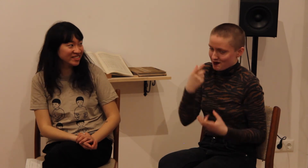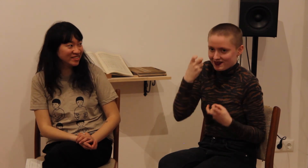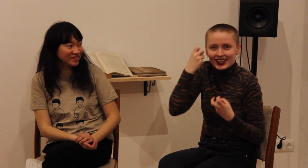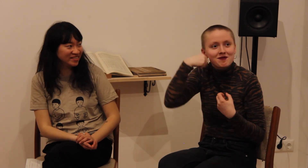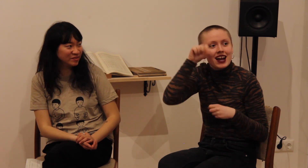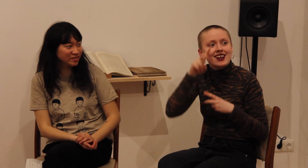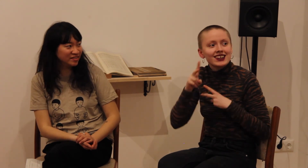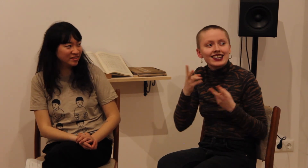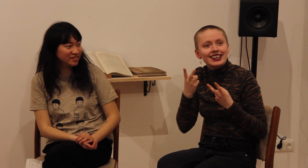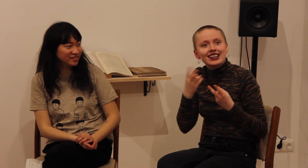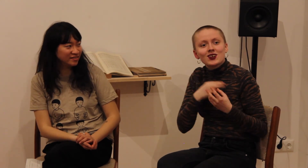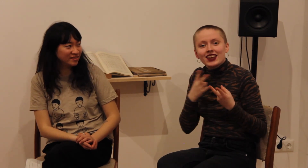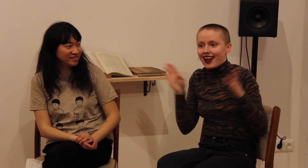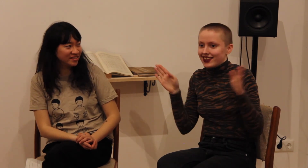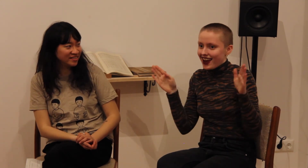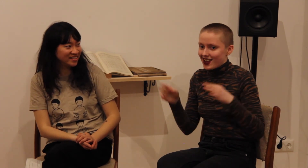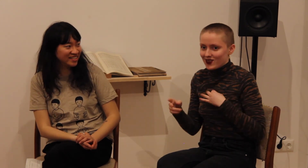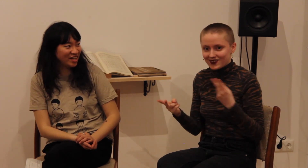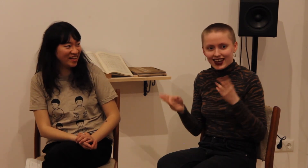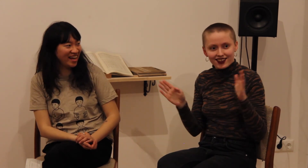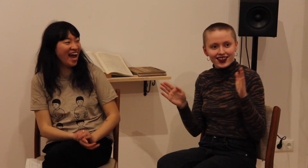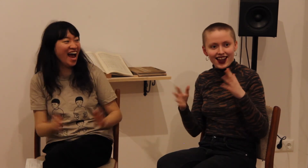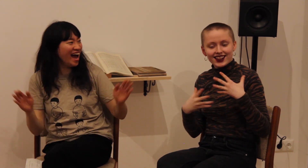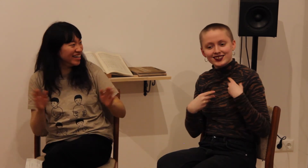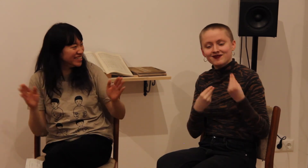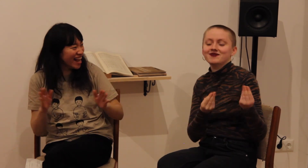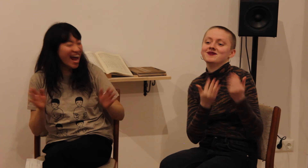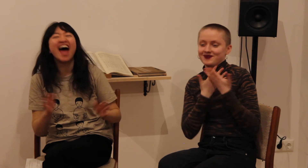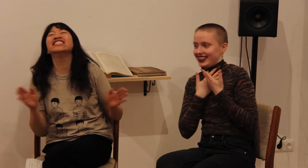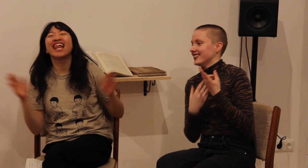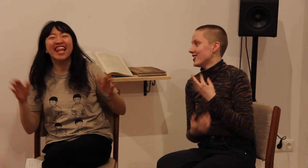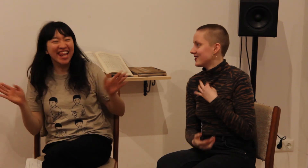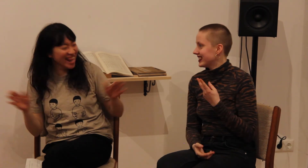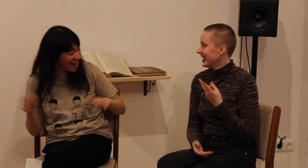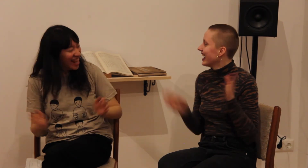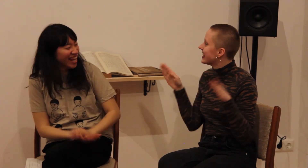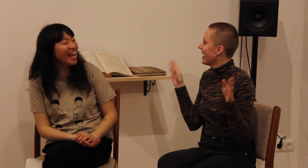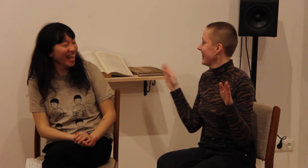Das hat nichts mehr mit mir zu tun und ich habe auch das Gefühl das Berlin sowas wie ein Schutzengel ist.